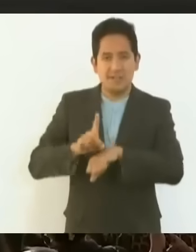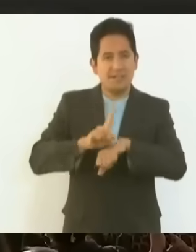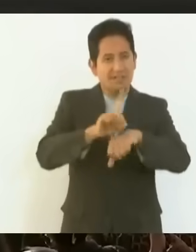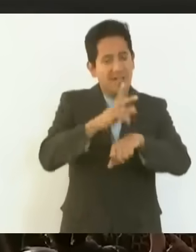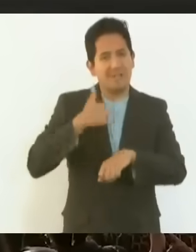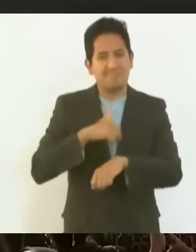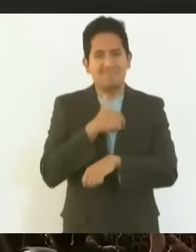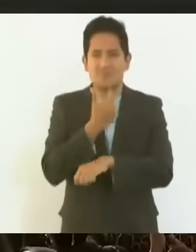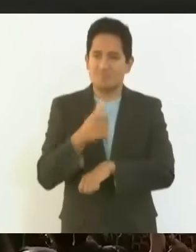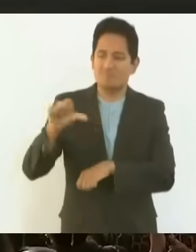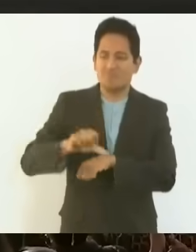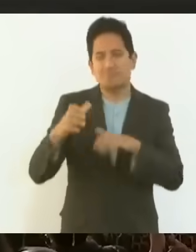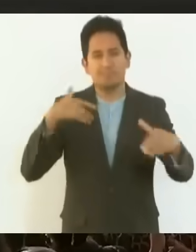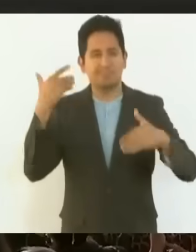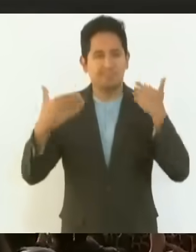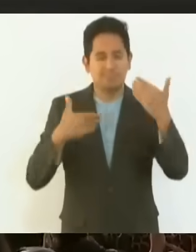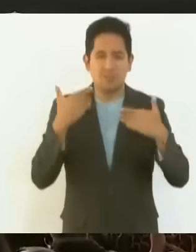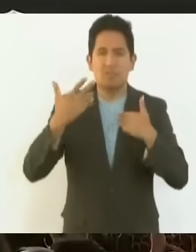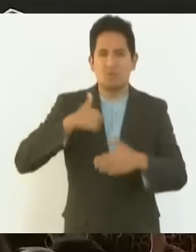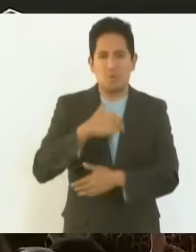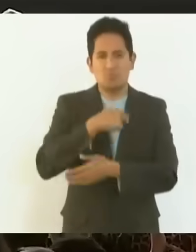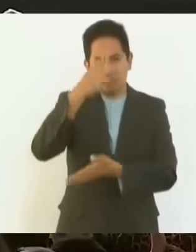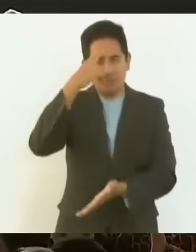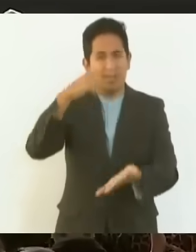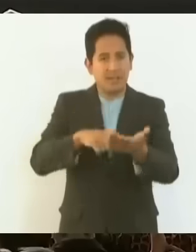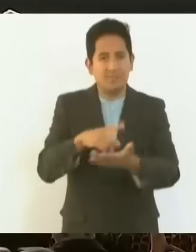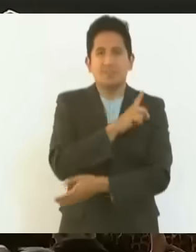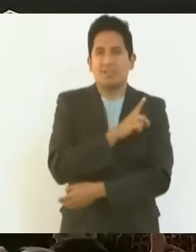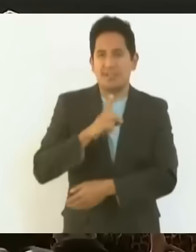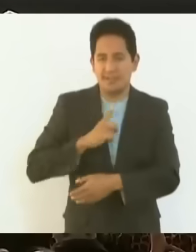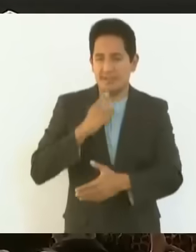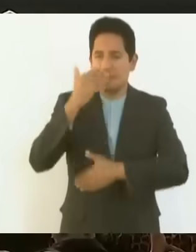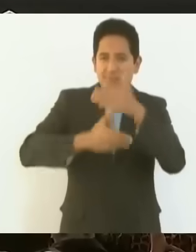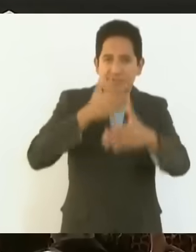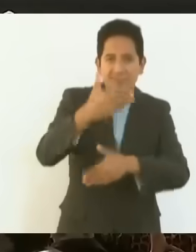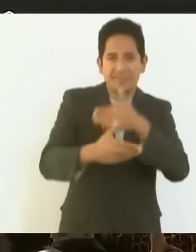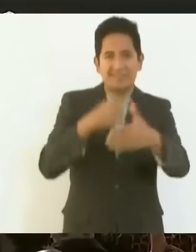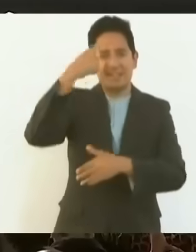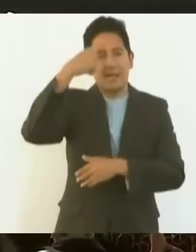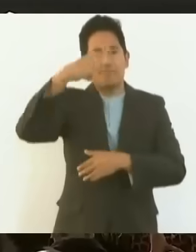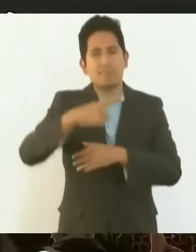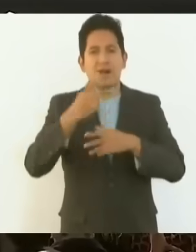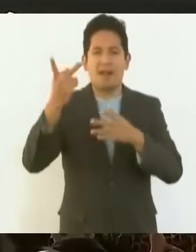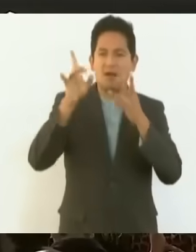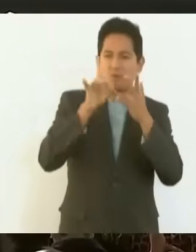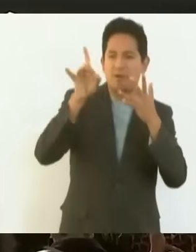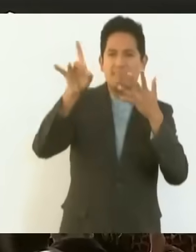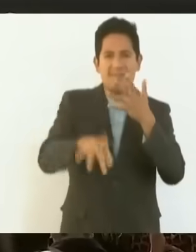convencidas, convencidos que hay que avanzar hacia una pedagogía de la paz en el país y en la